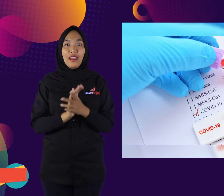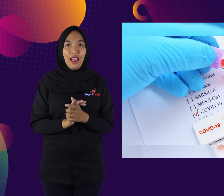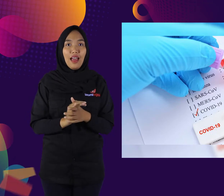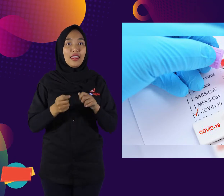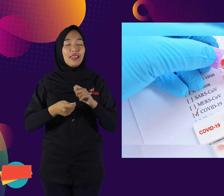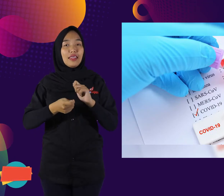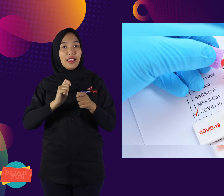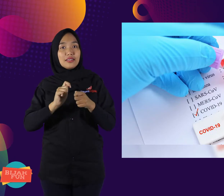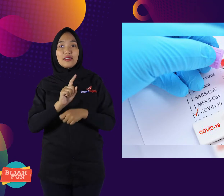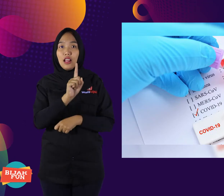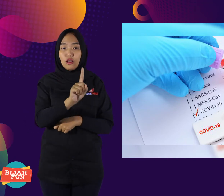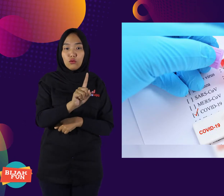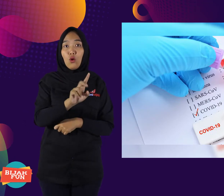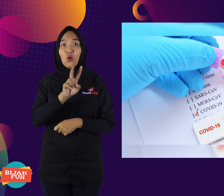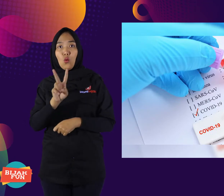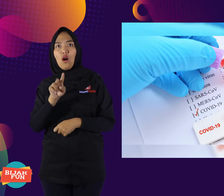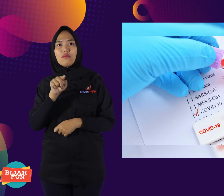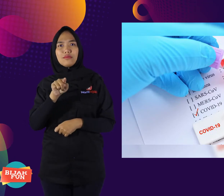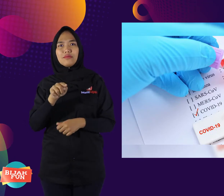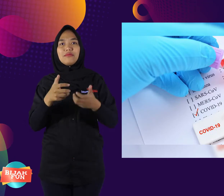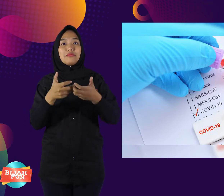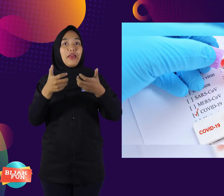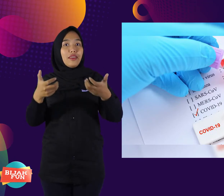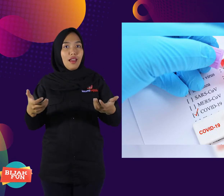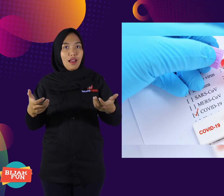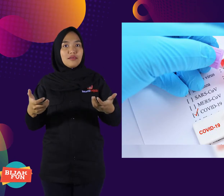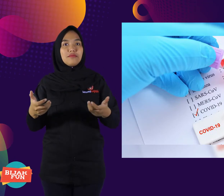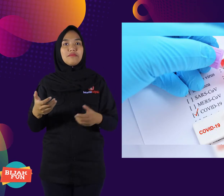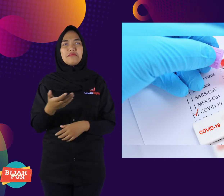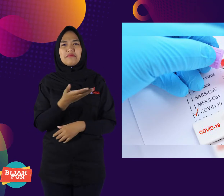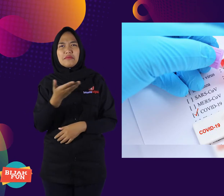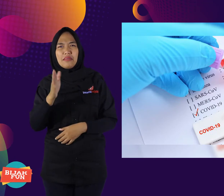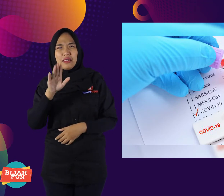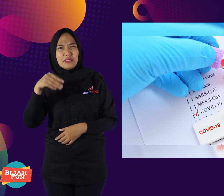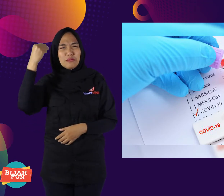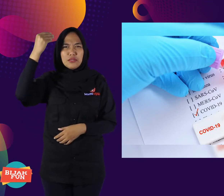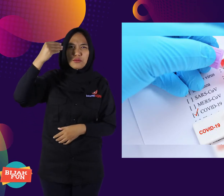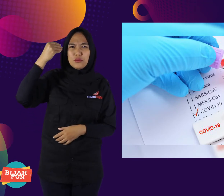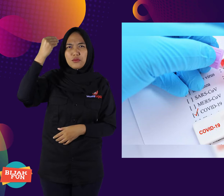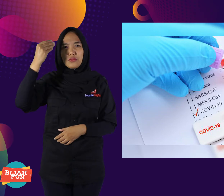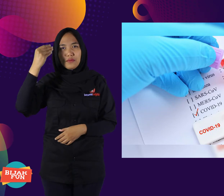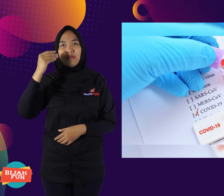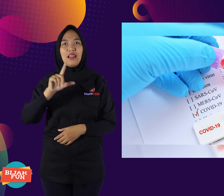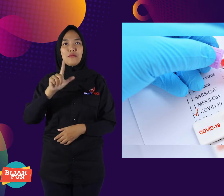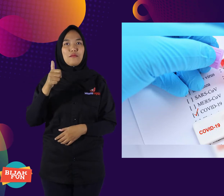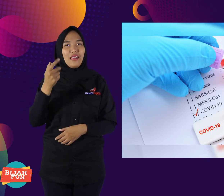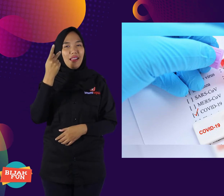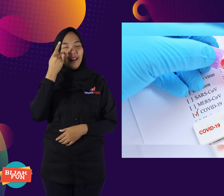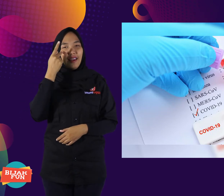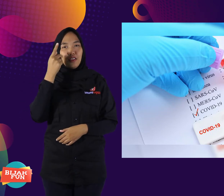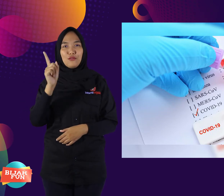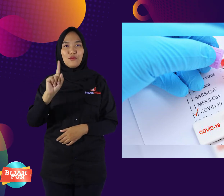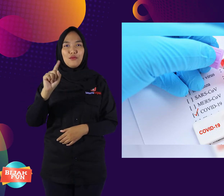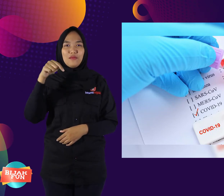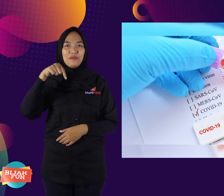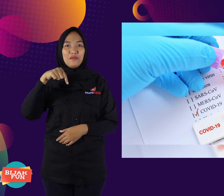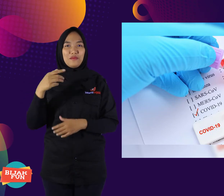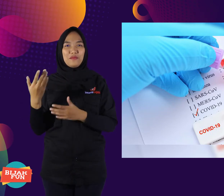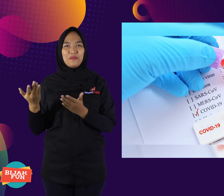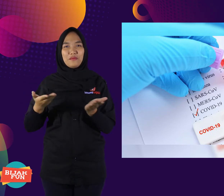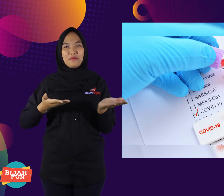Nah, tes 1 dan 2 itu berbeda, kalian masih bingung, lebih baik lihat dulu yang ini.